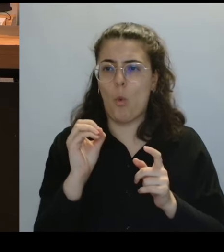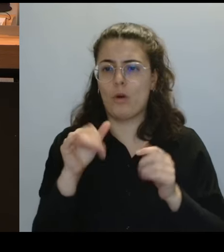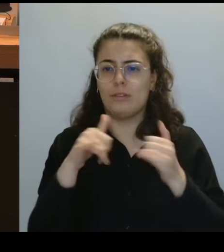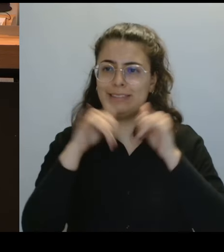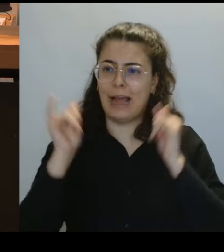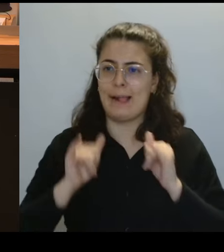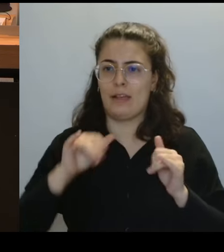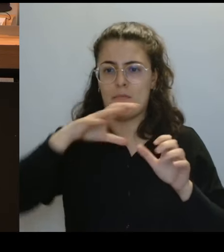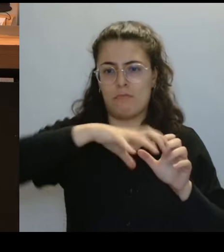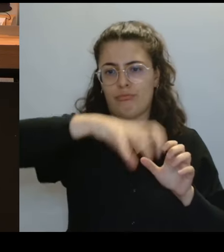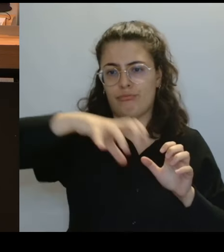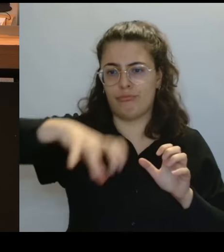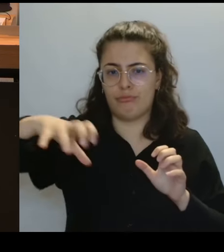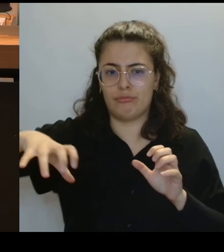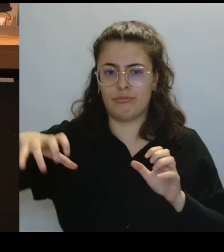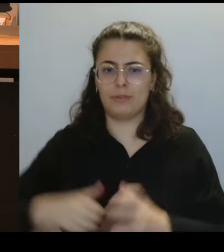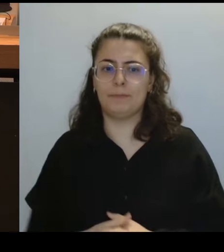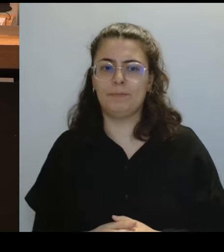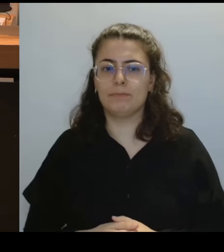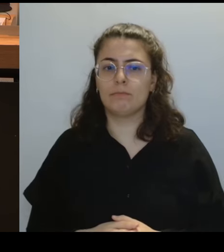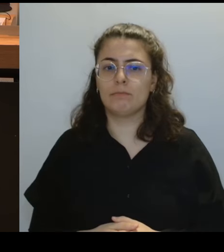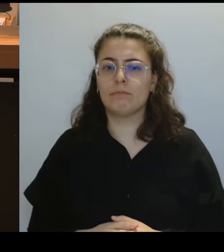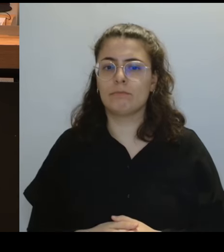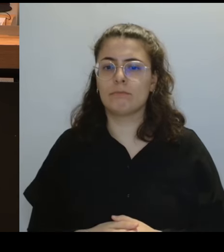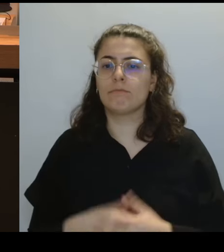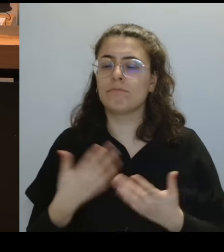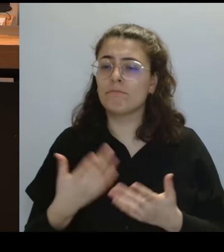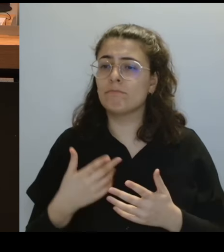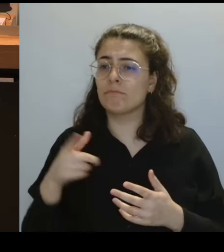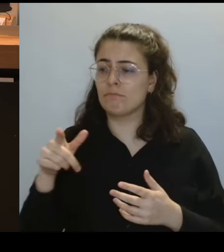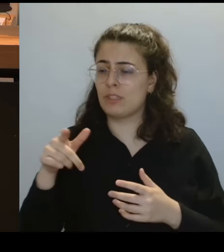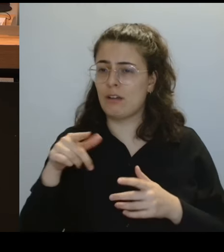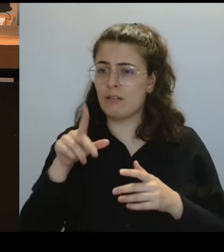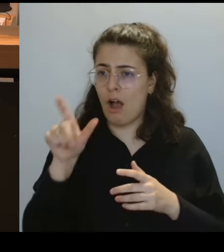Gaza mit deutschem Pass und deren Familienangehörigen.